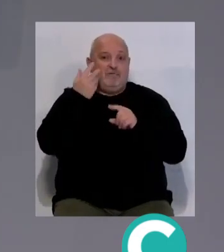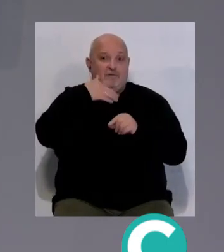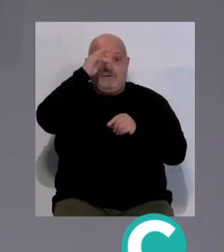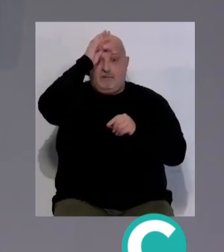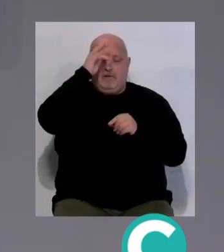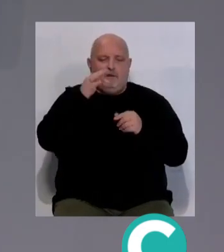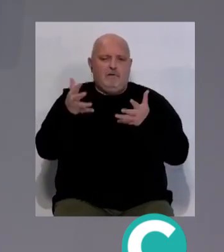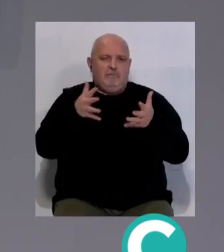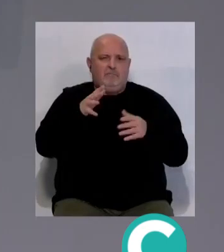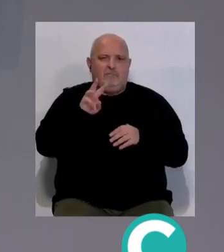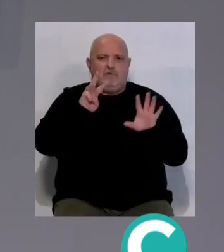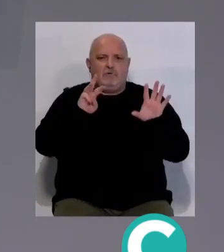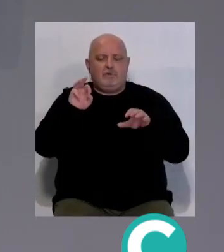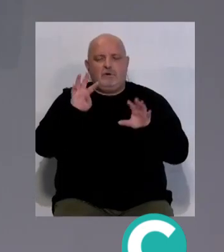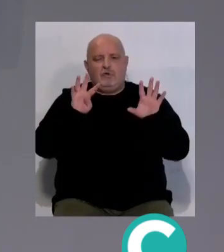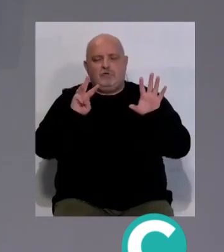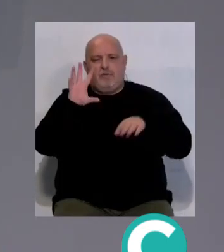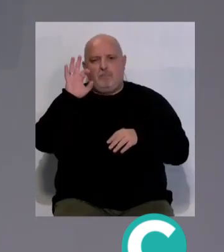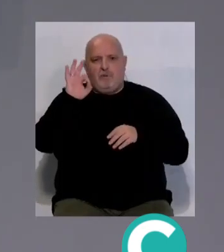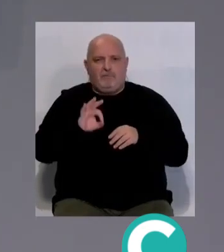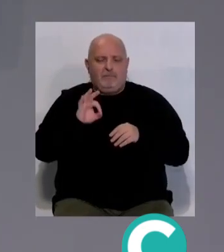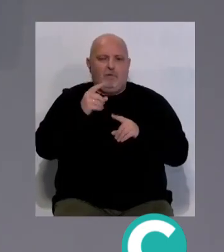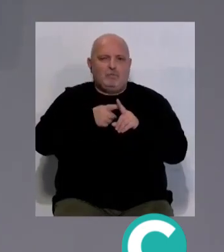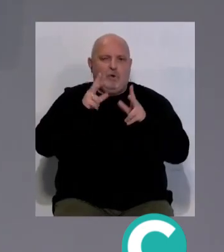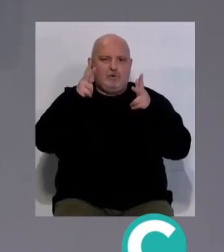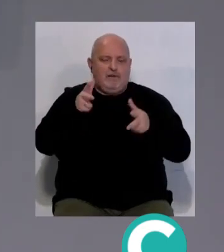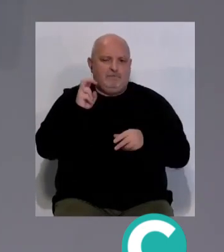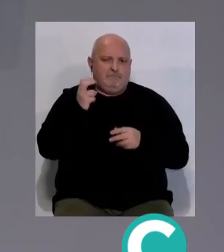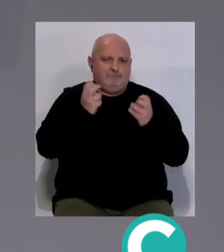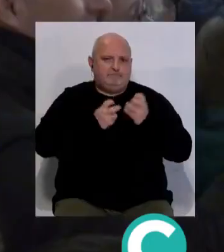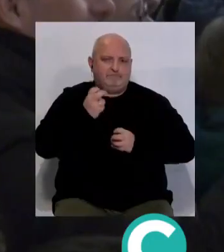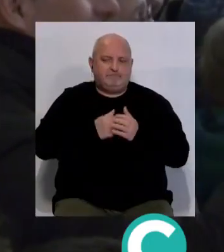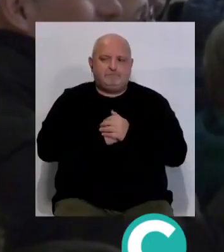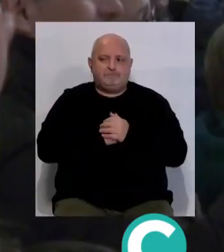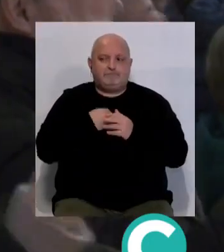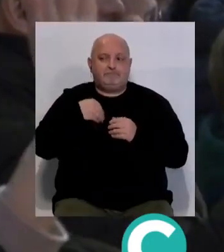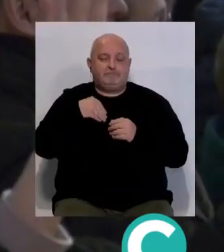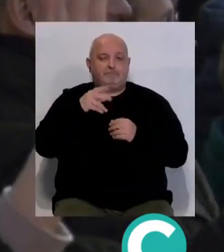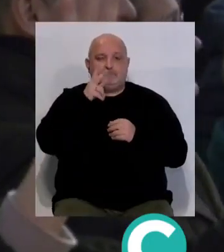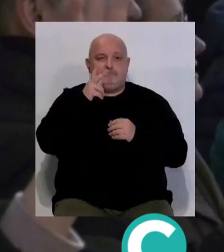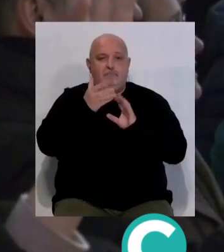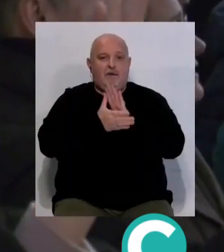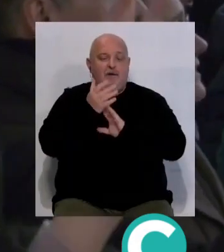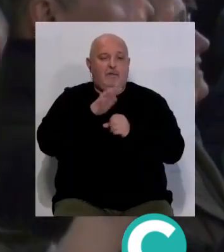oscilan entre el 80 y el 85 por de ocupación el presidente de la Federación provincial de